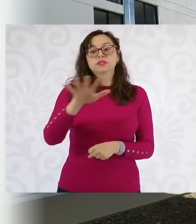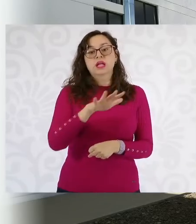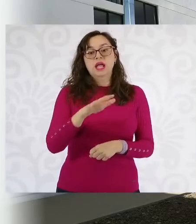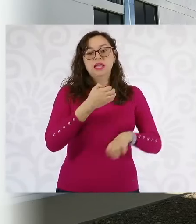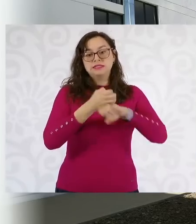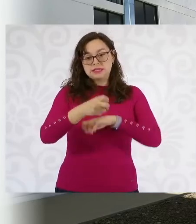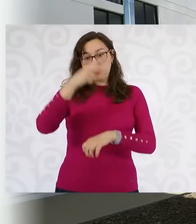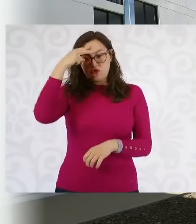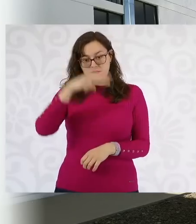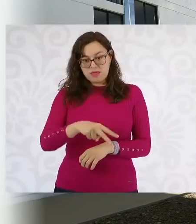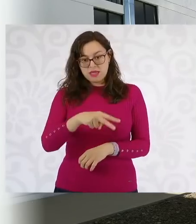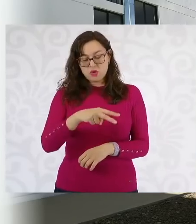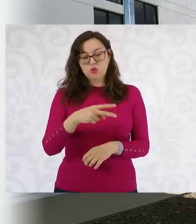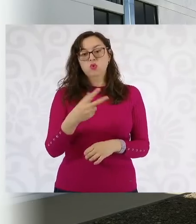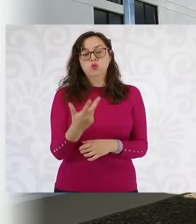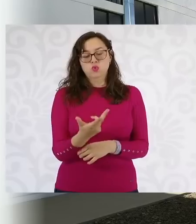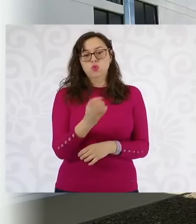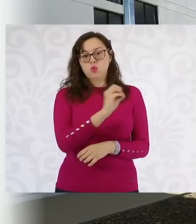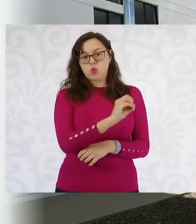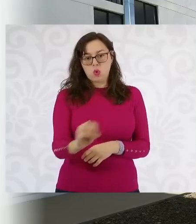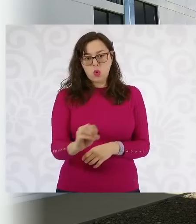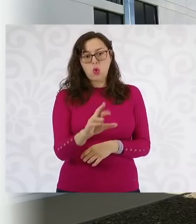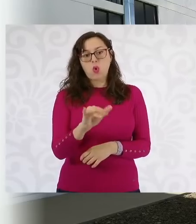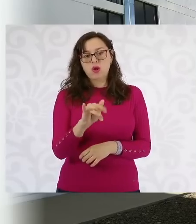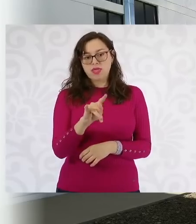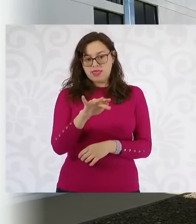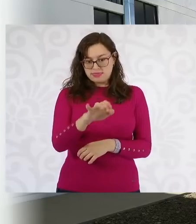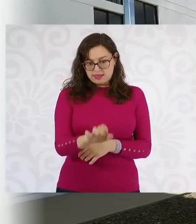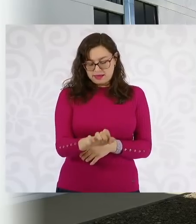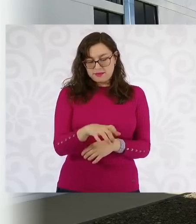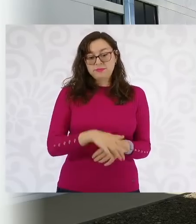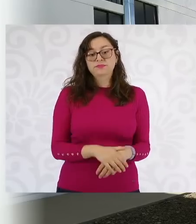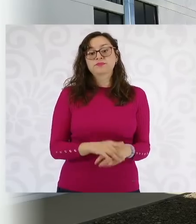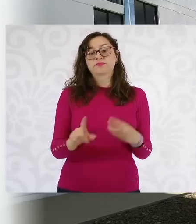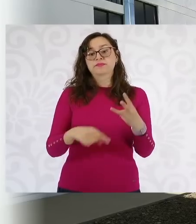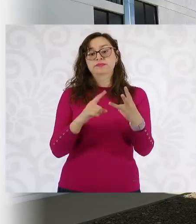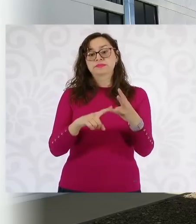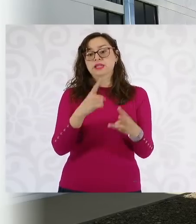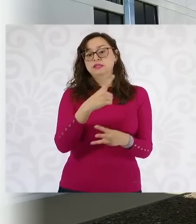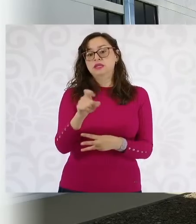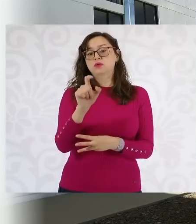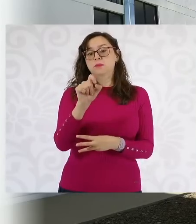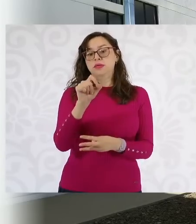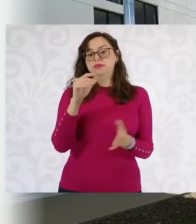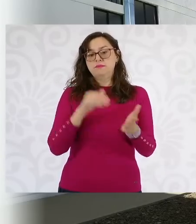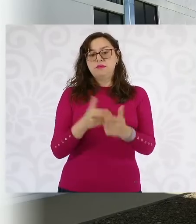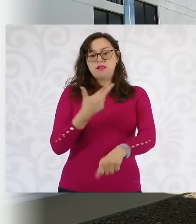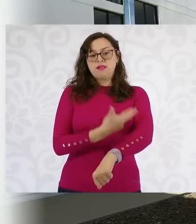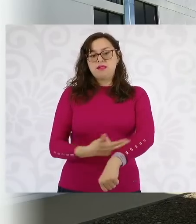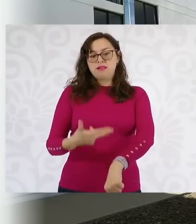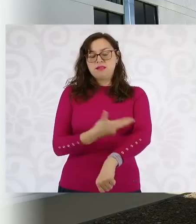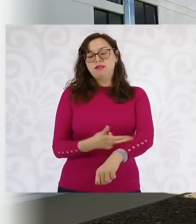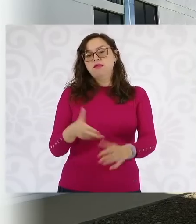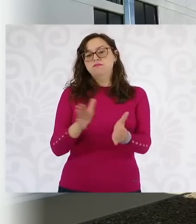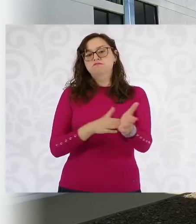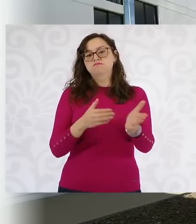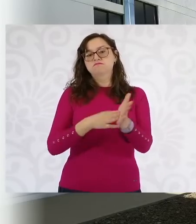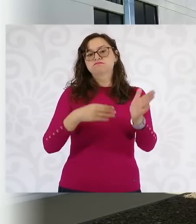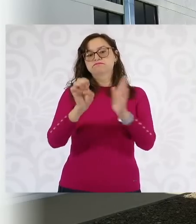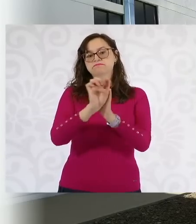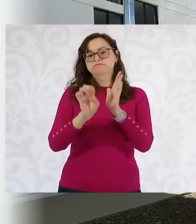de México insisto para el año 2025 y más más de 120,000 escrituras también para el año 2025 la